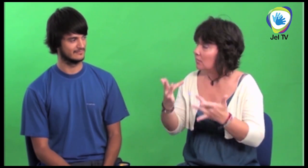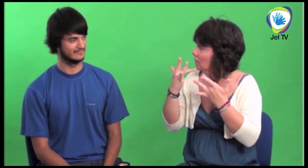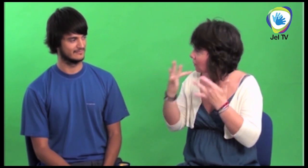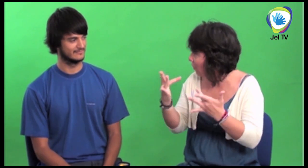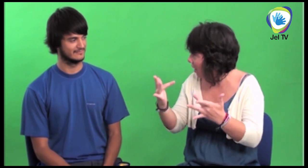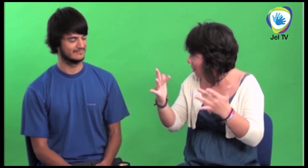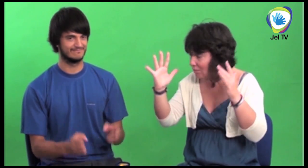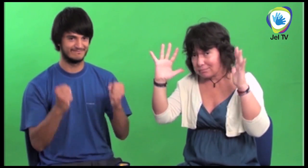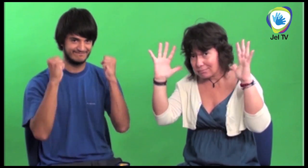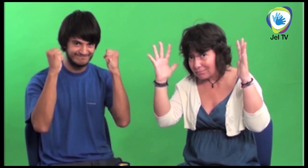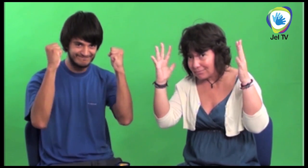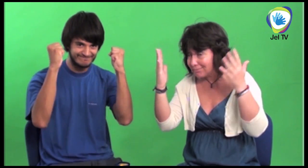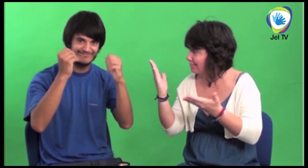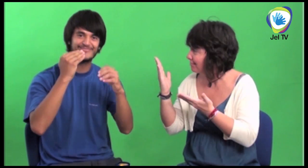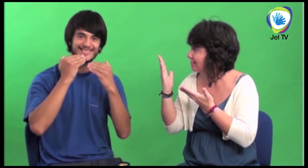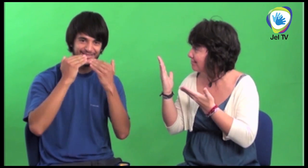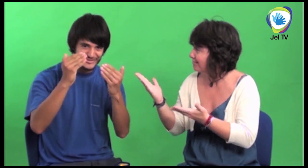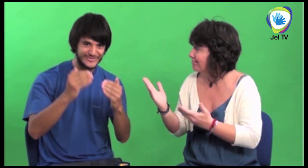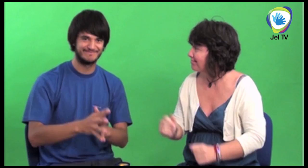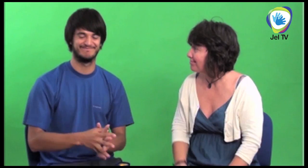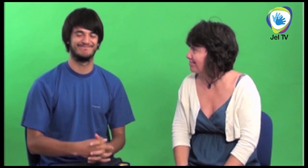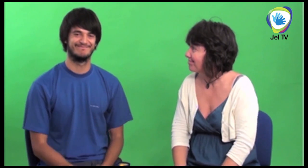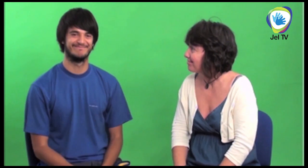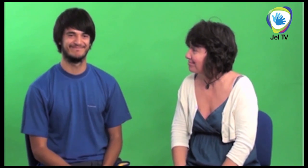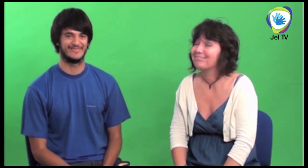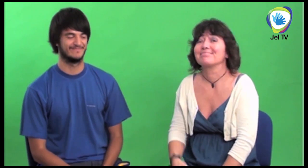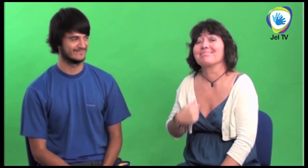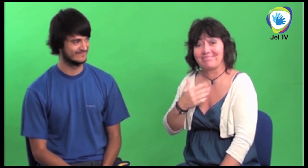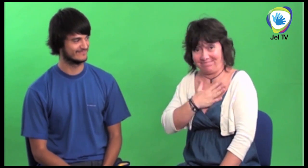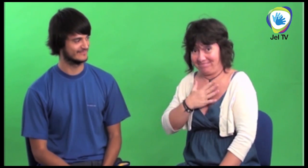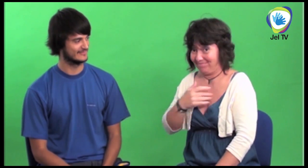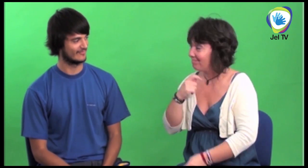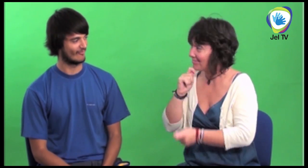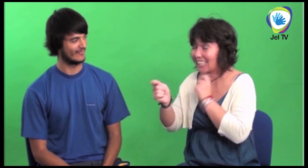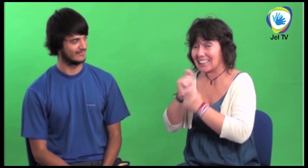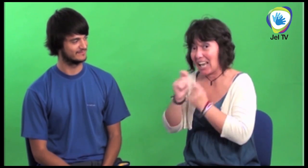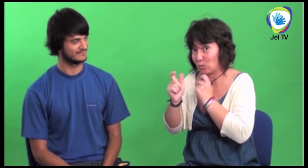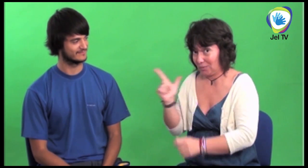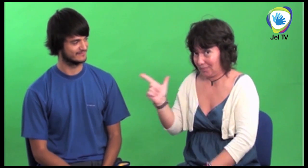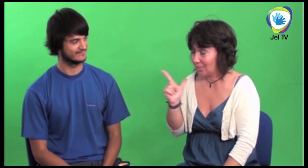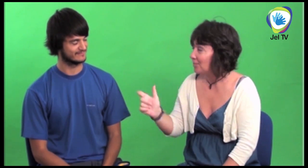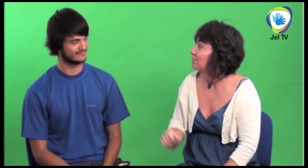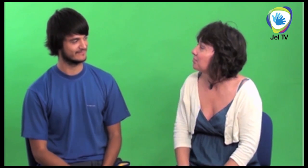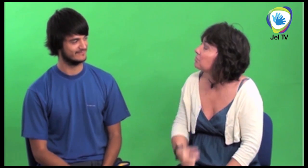Gratulálunk! Köszönöm! Szeretnék vele interjút készíteni.